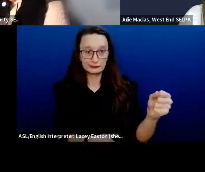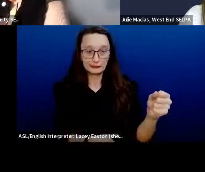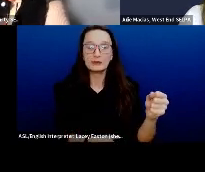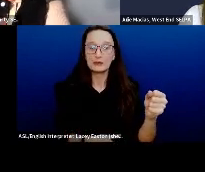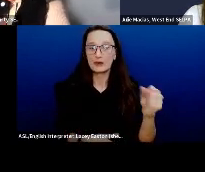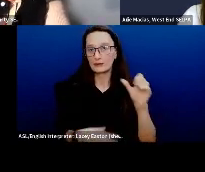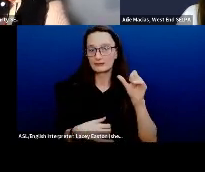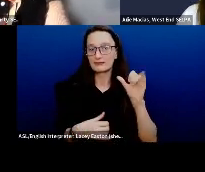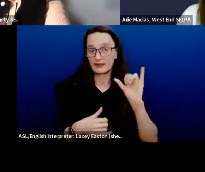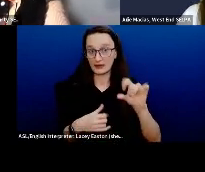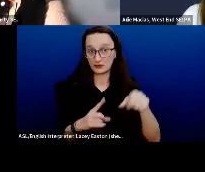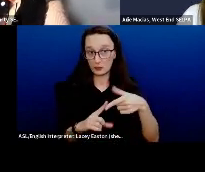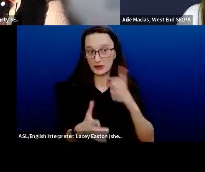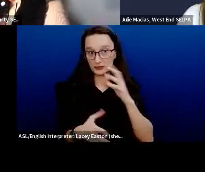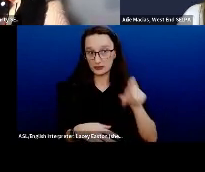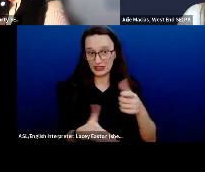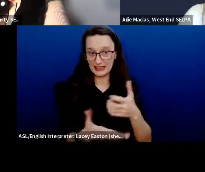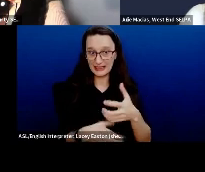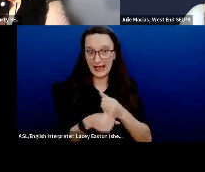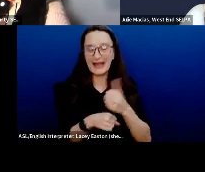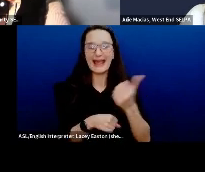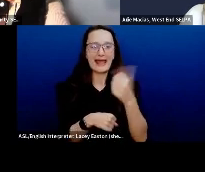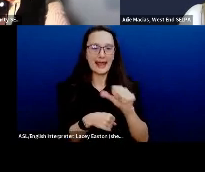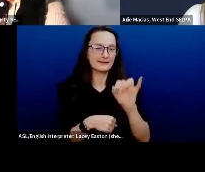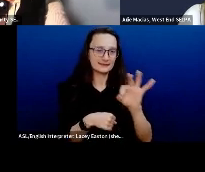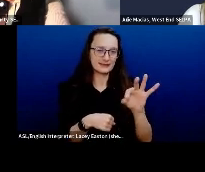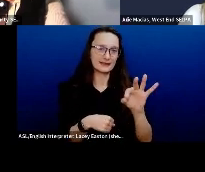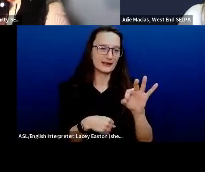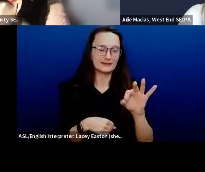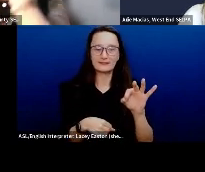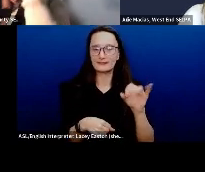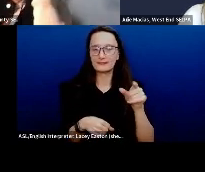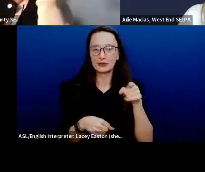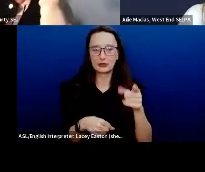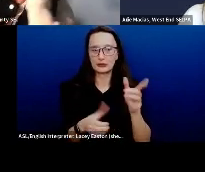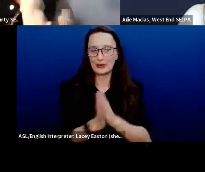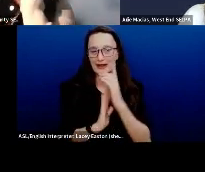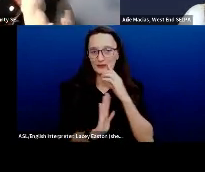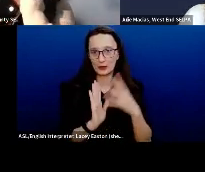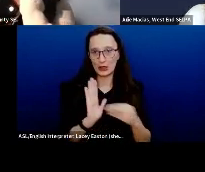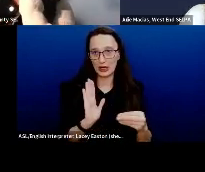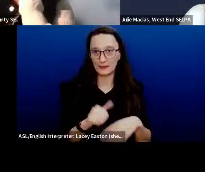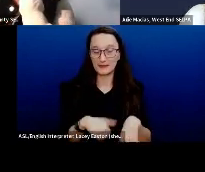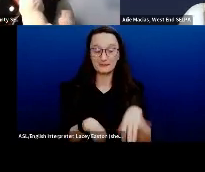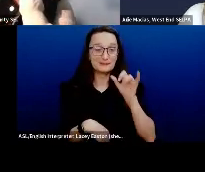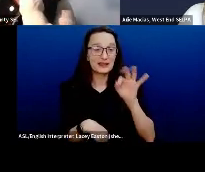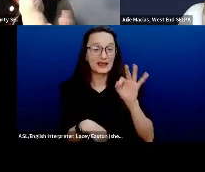una copia si ha estado si su hijo ha estado recibiendo servicios de educación especial durante algunos